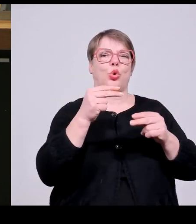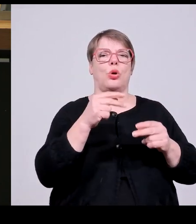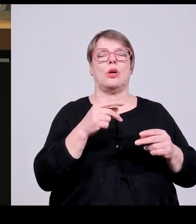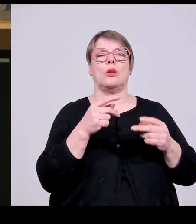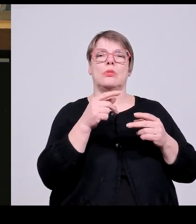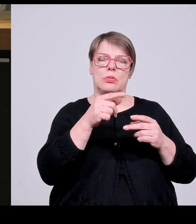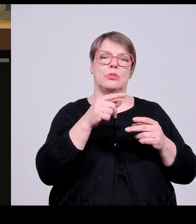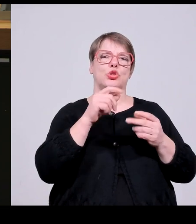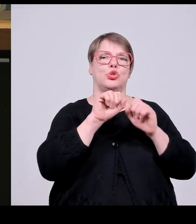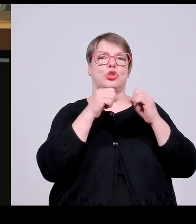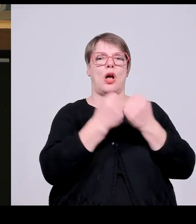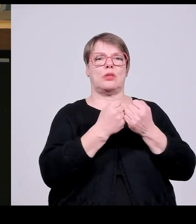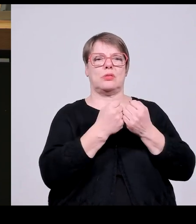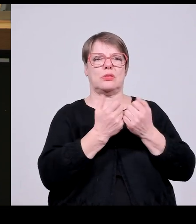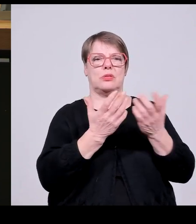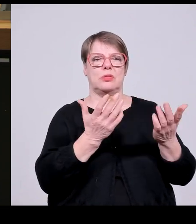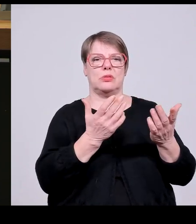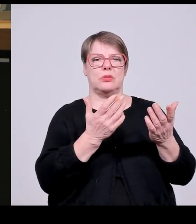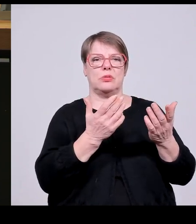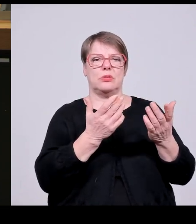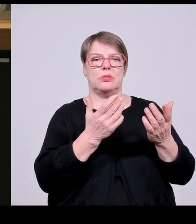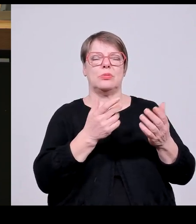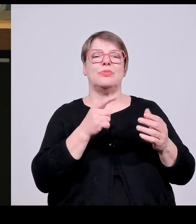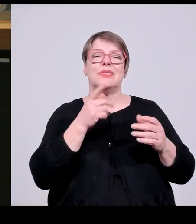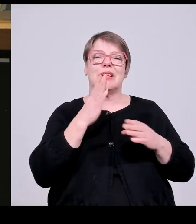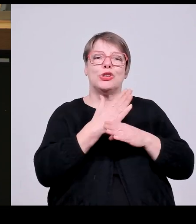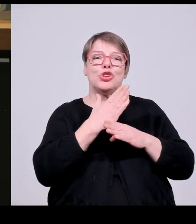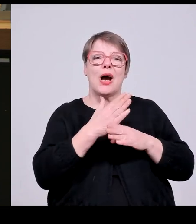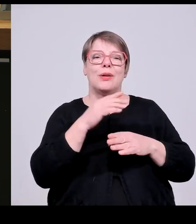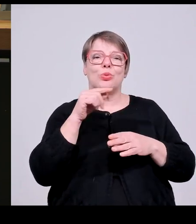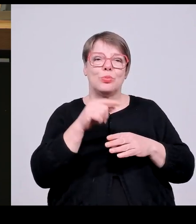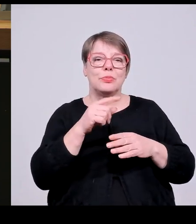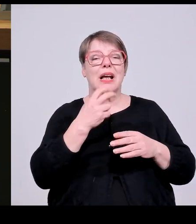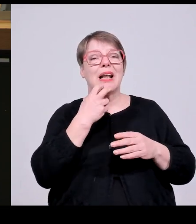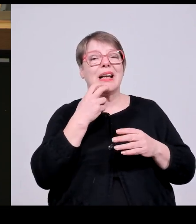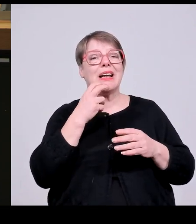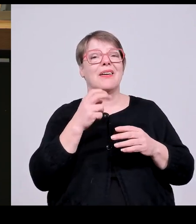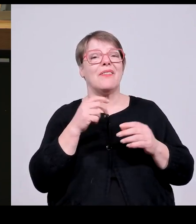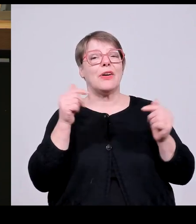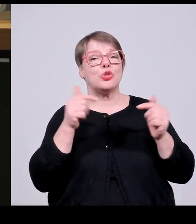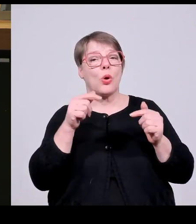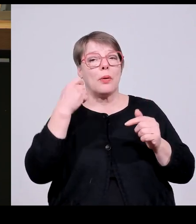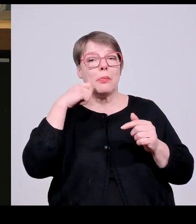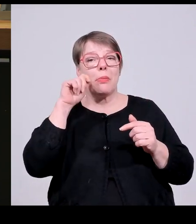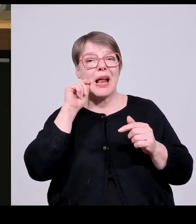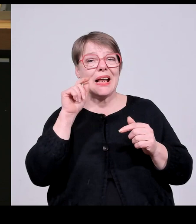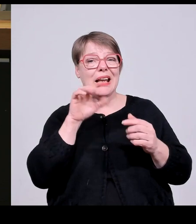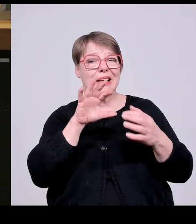ihre demokratisch gewählten Repräsentanten. Und auch wenn sie das vielleicht nicht wahrhaben wollen, ich sage